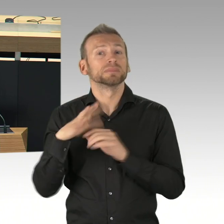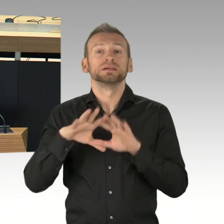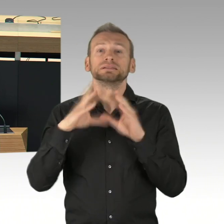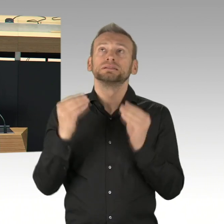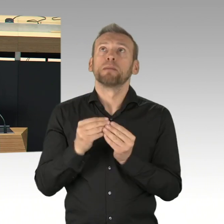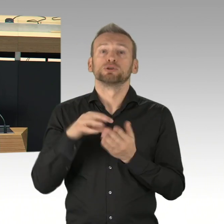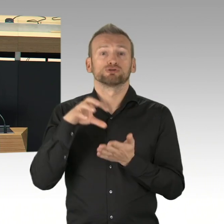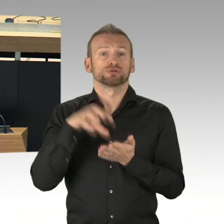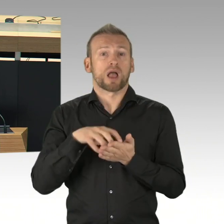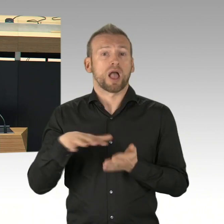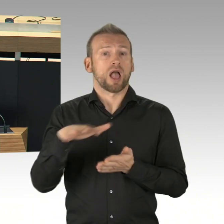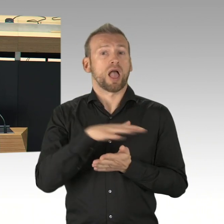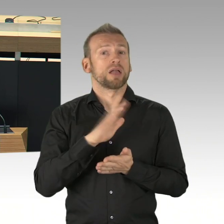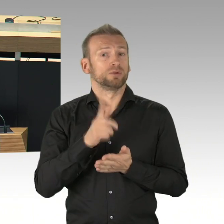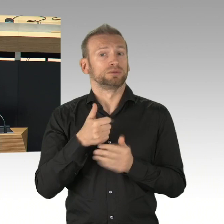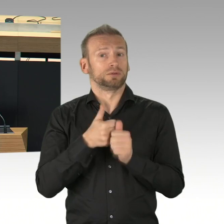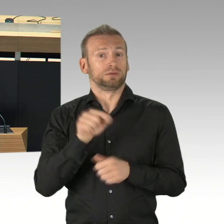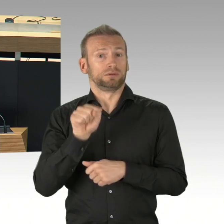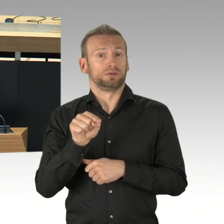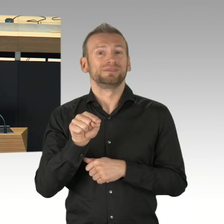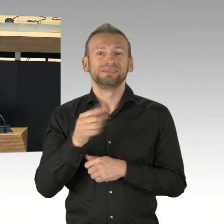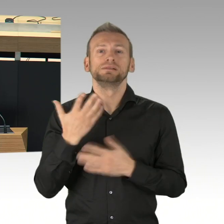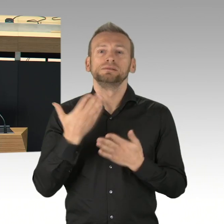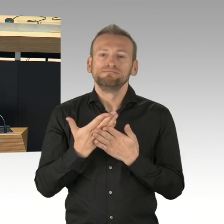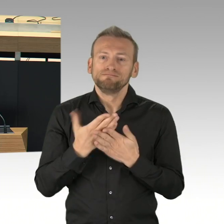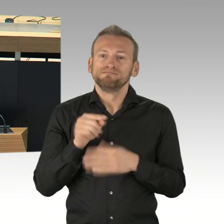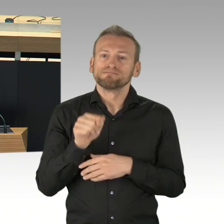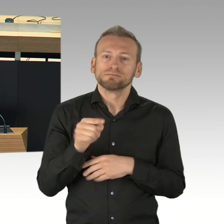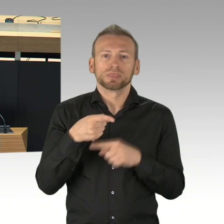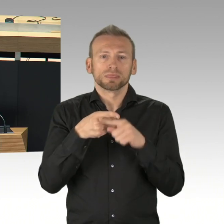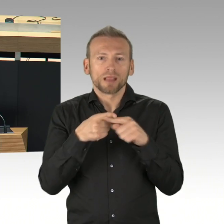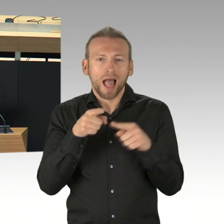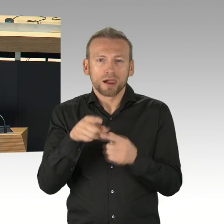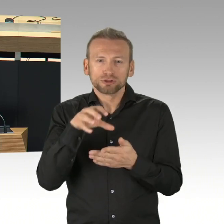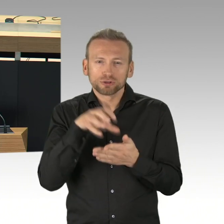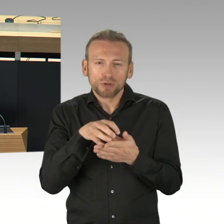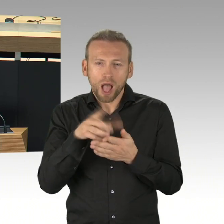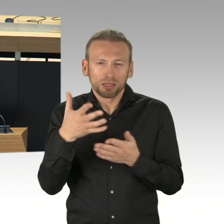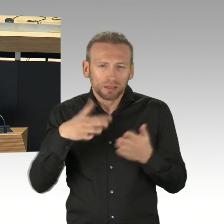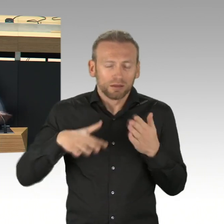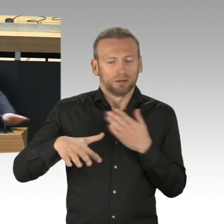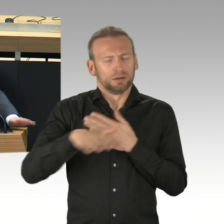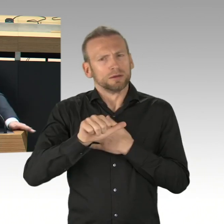(Beifall)